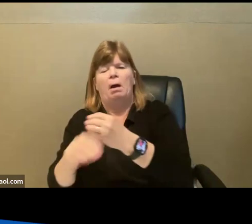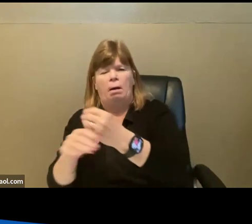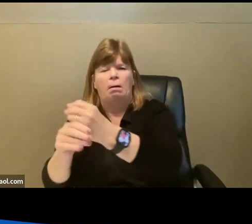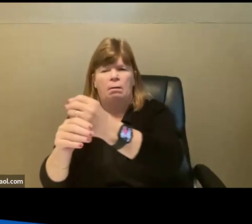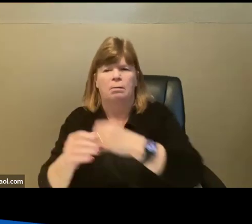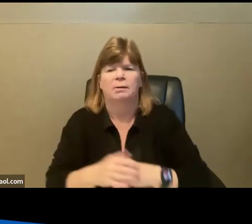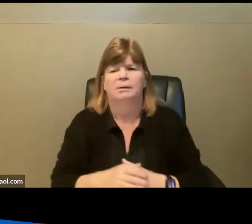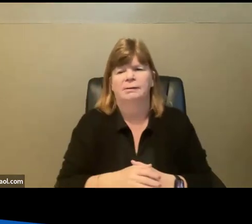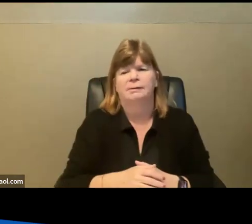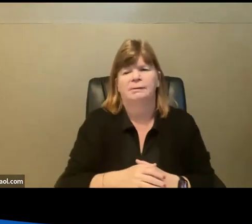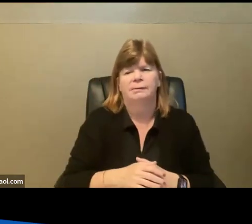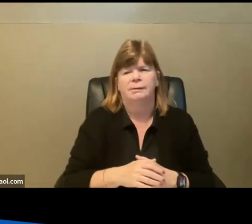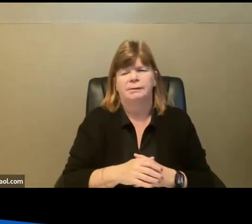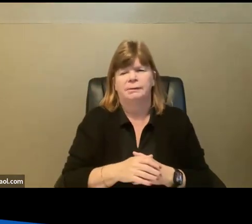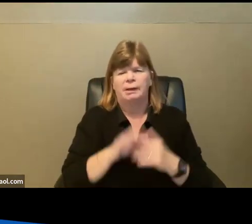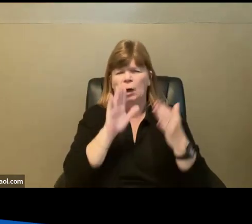Espero que eso sea solo una falta de comunicación.